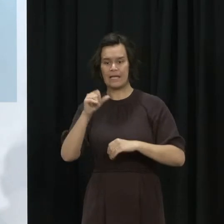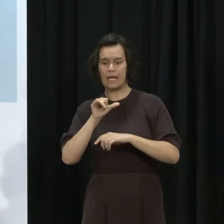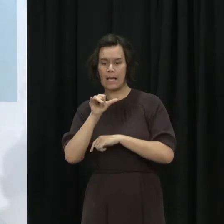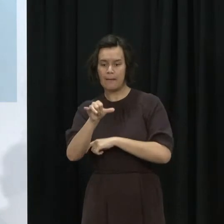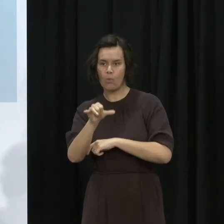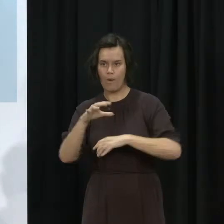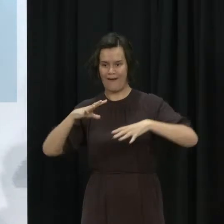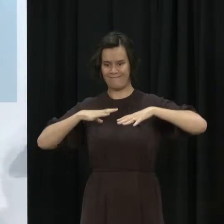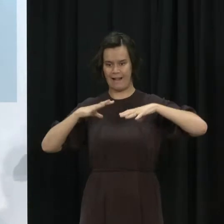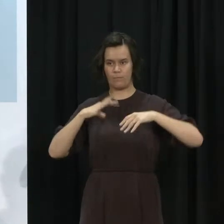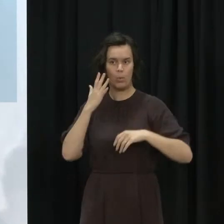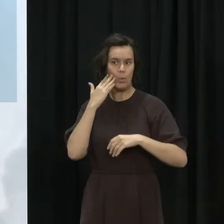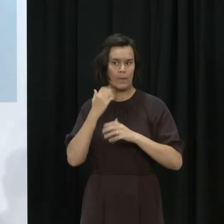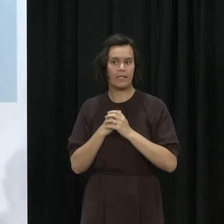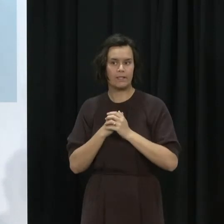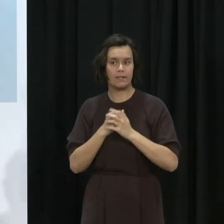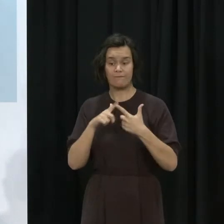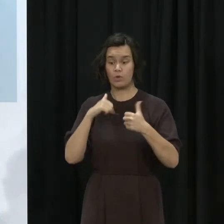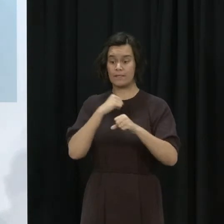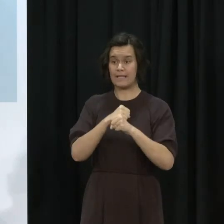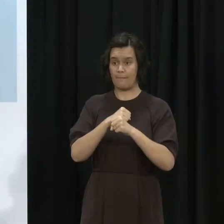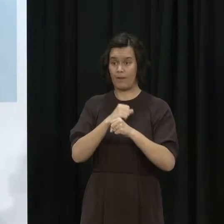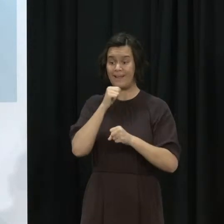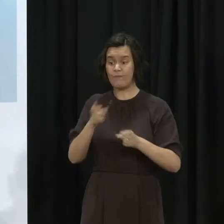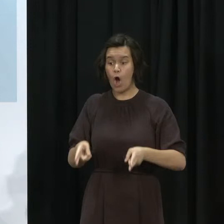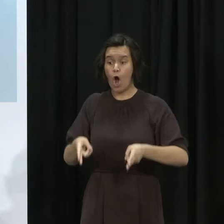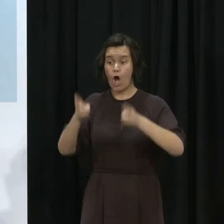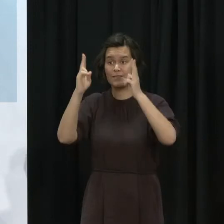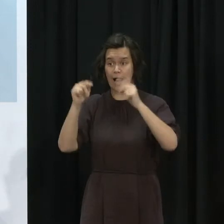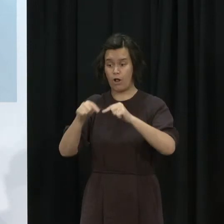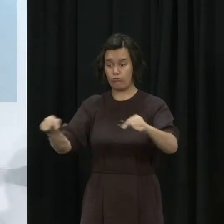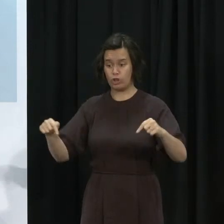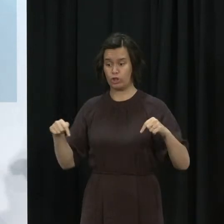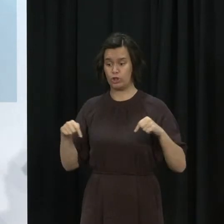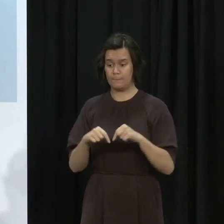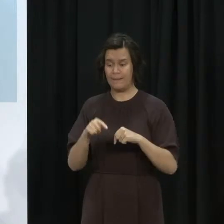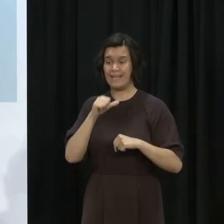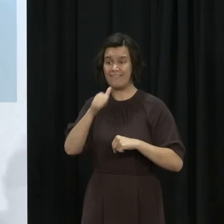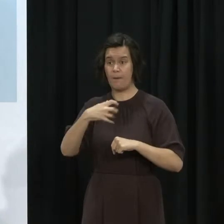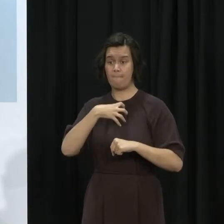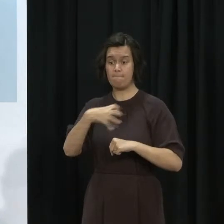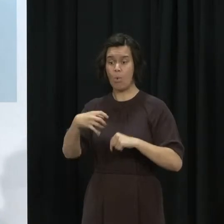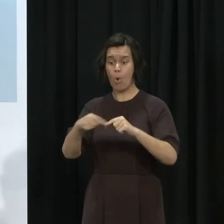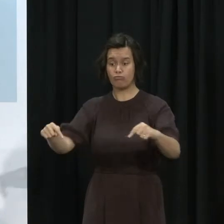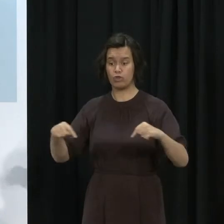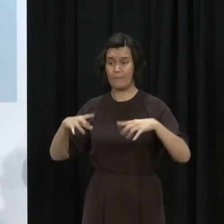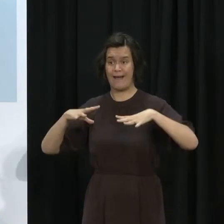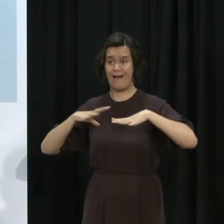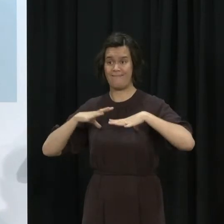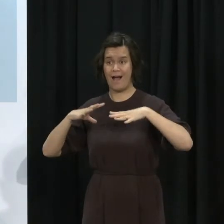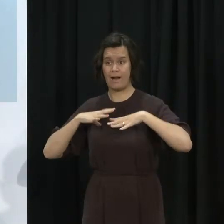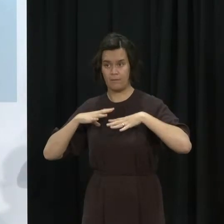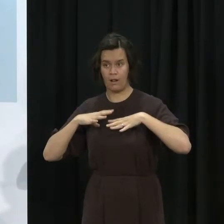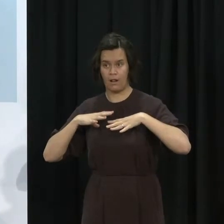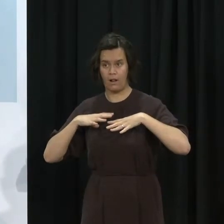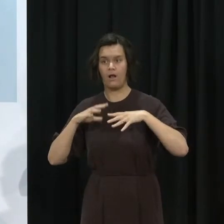whakahoki mai? Ka rite ki taku korero, ka